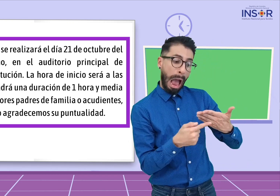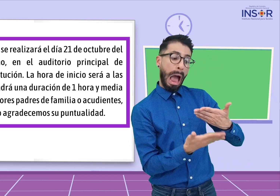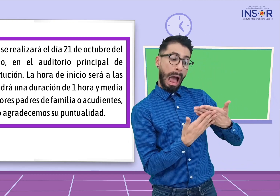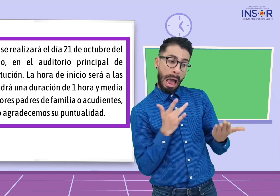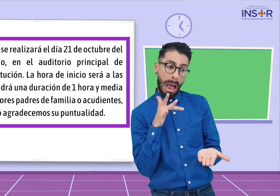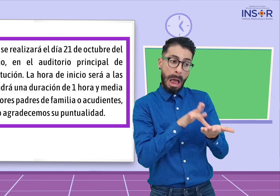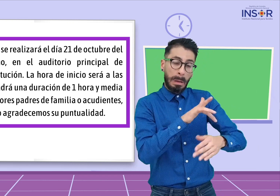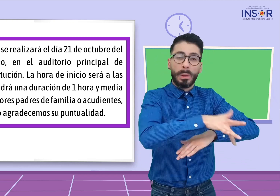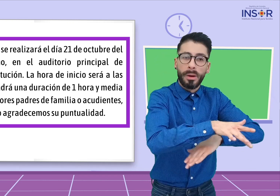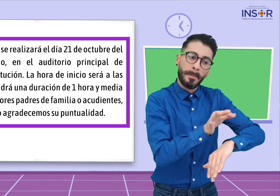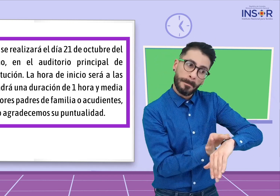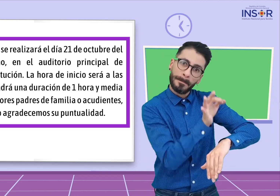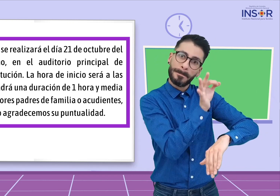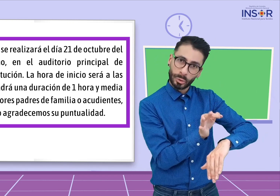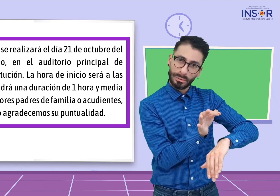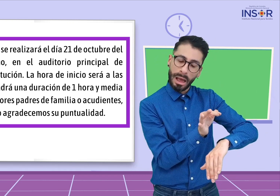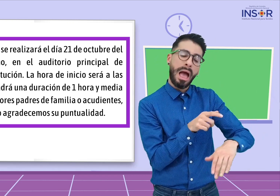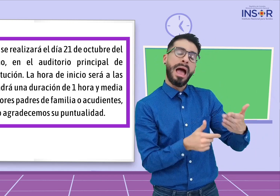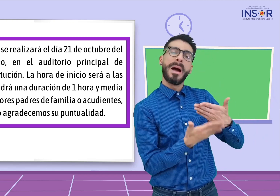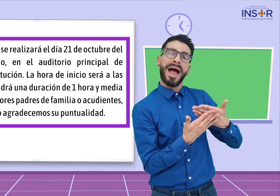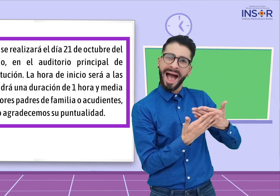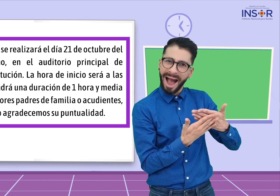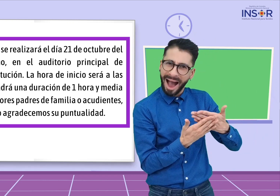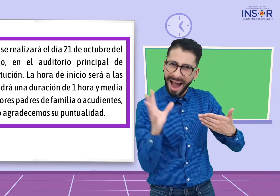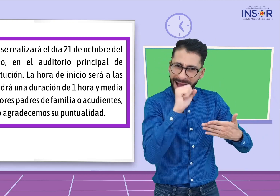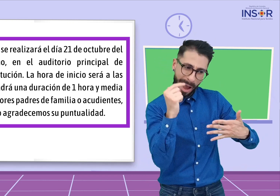Además, se avisa que se espera que los padres lleguen puntuales.